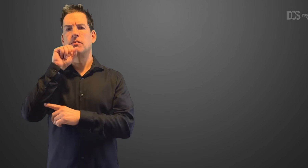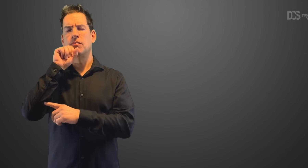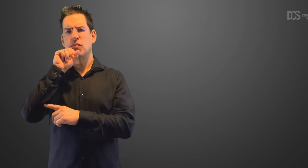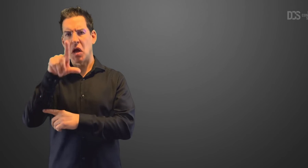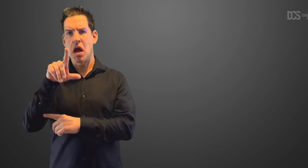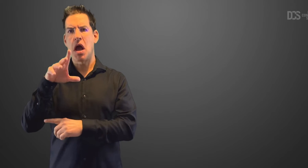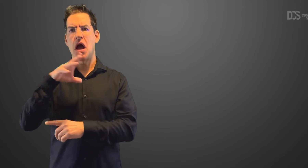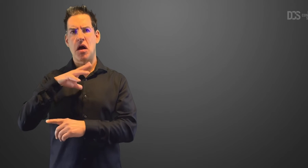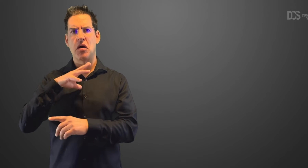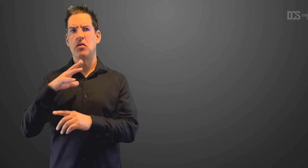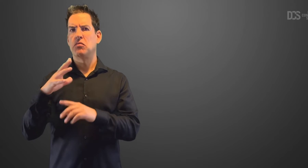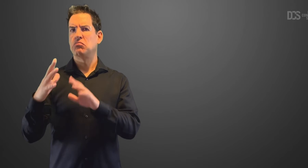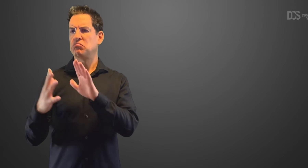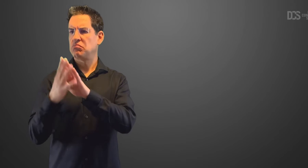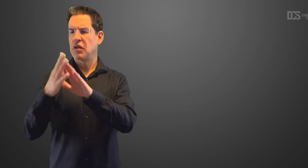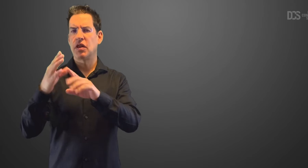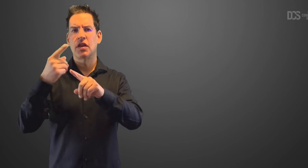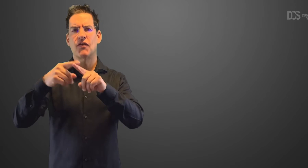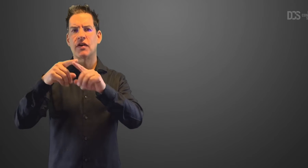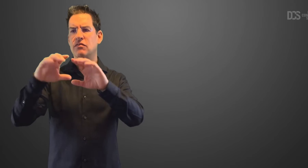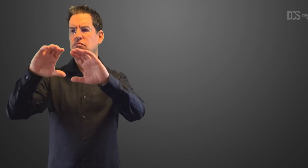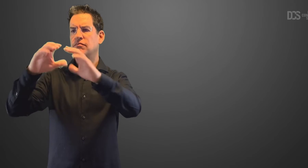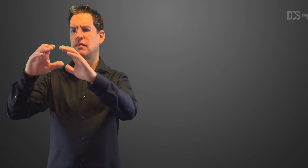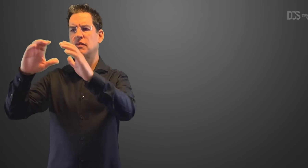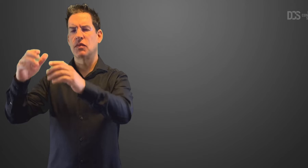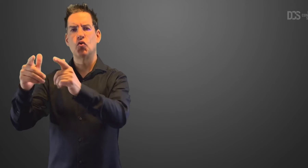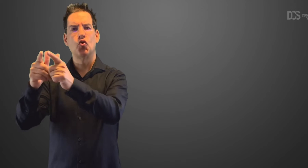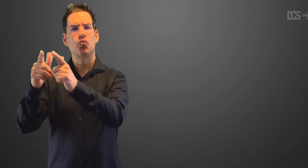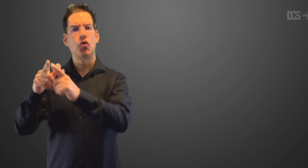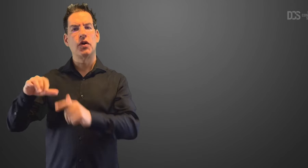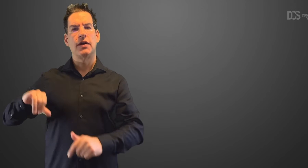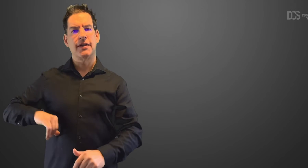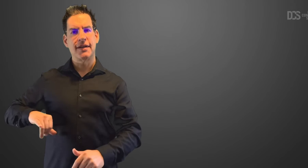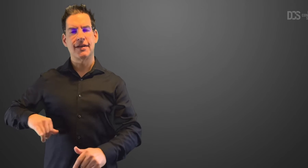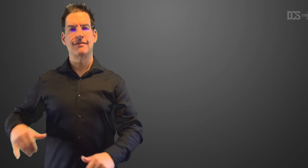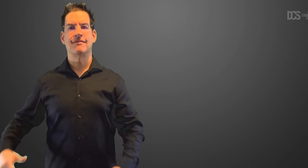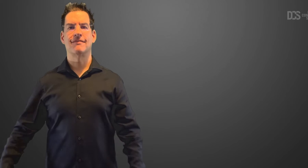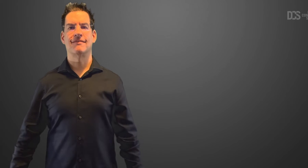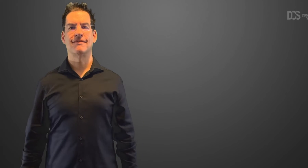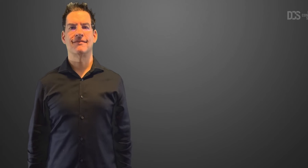y cuenta ya con la participación de varios grupos de interés.